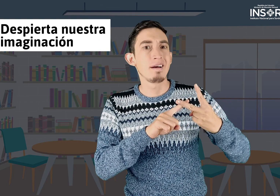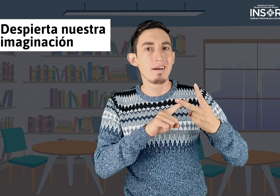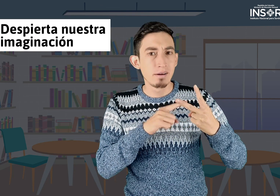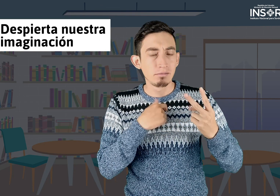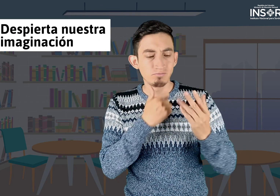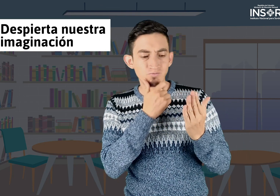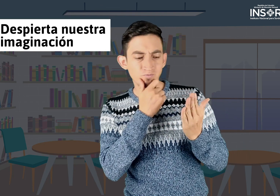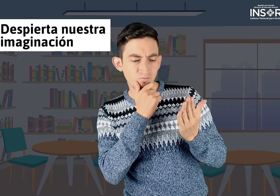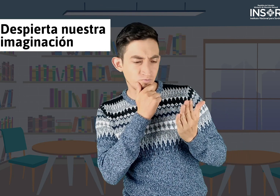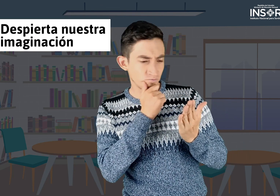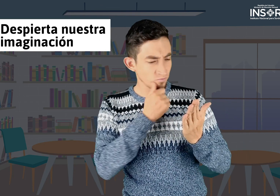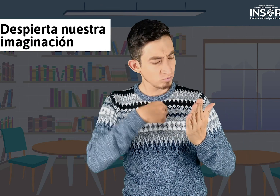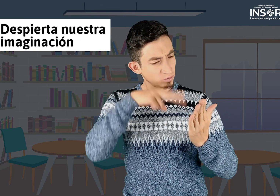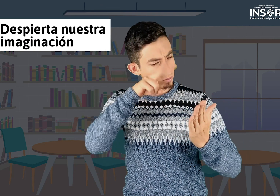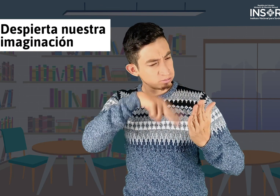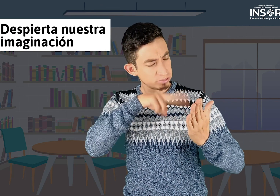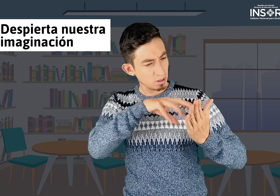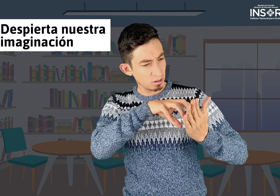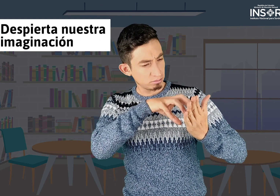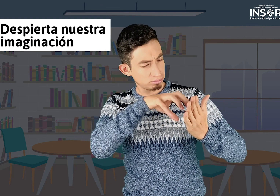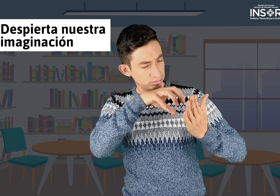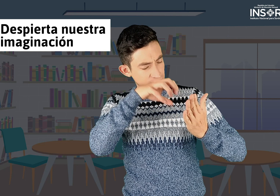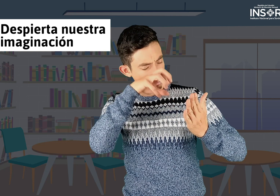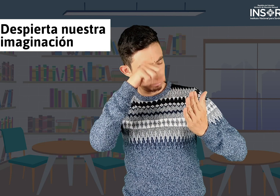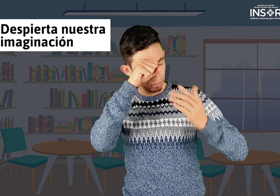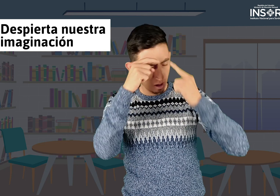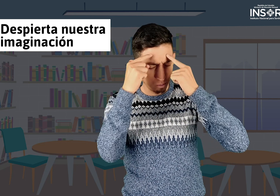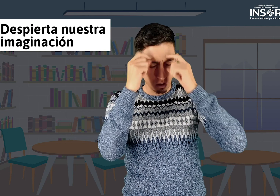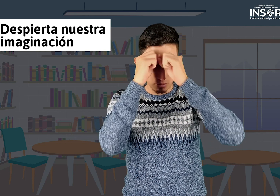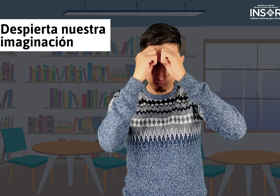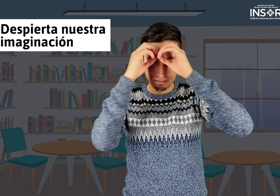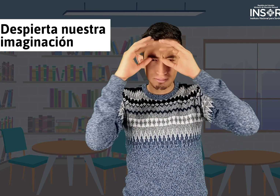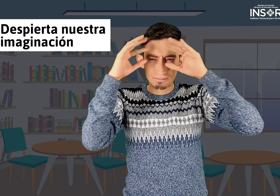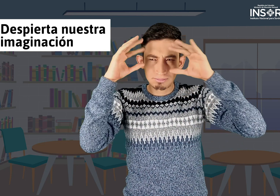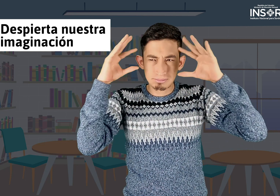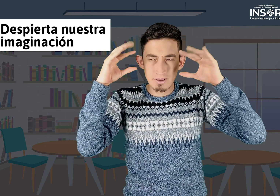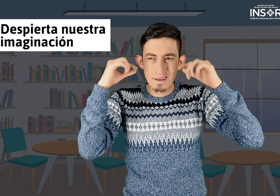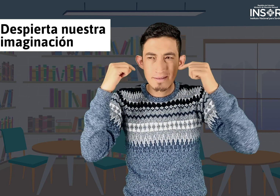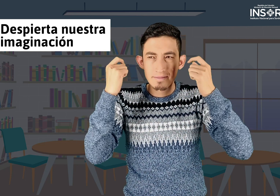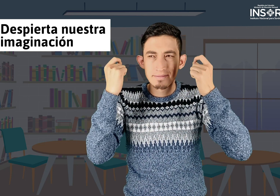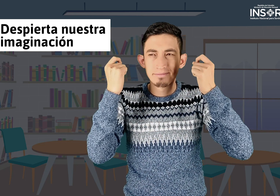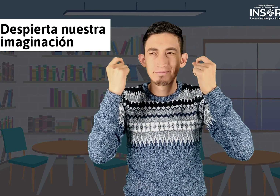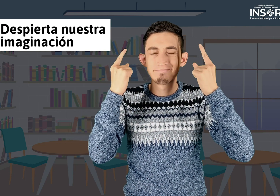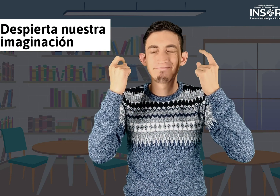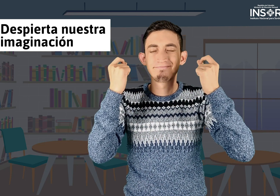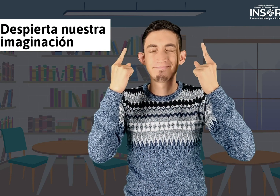Cuando leemos se despierta nuestra imaginación.